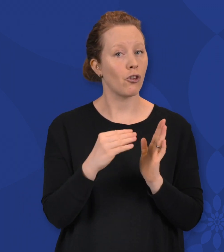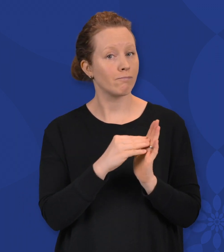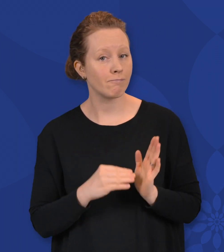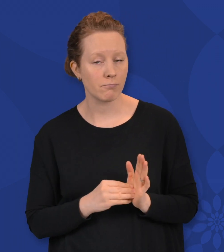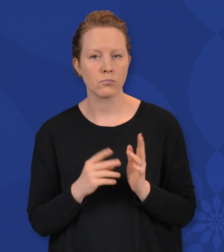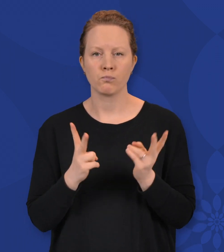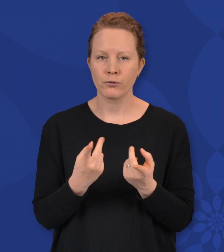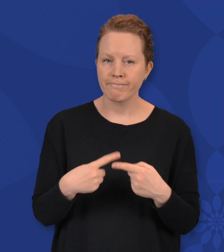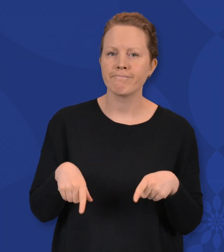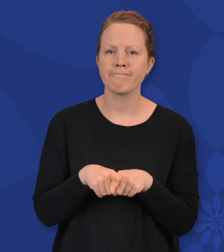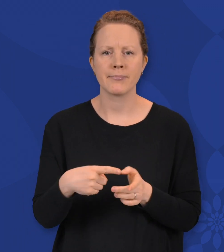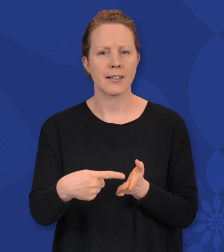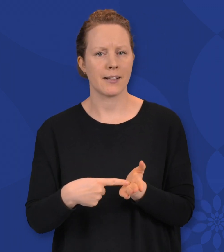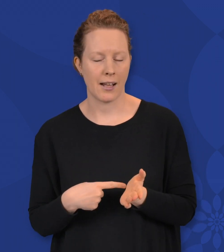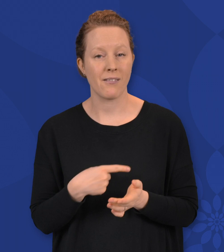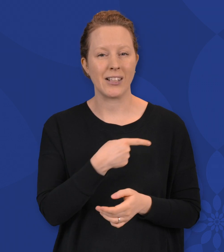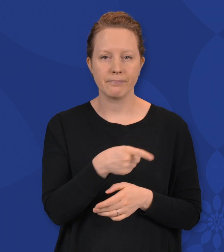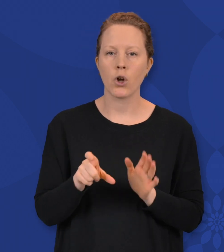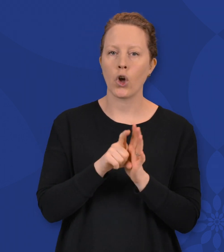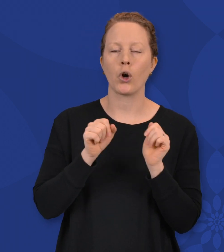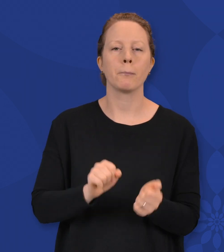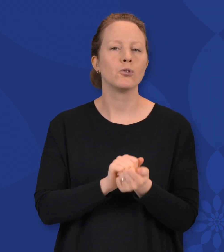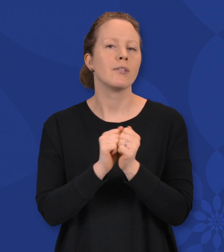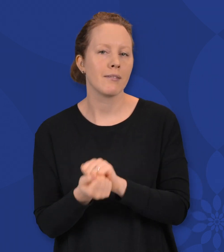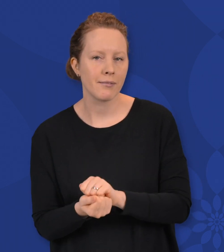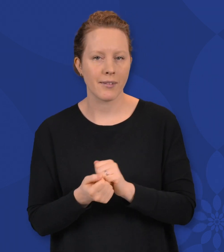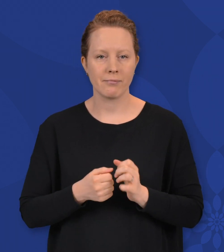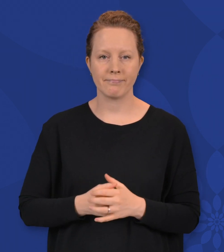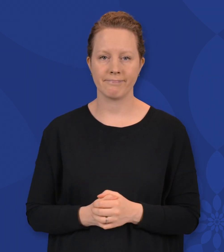i gällande lagstiftning och sådana åtgärder som förutsätter lagändringar.